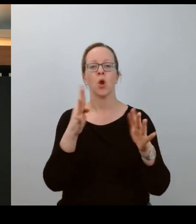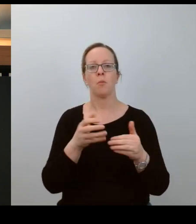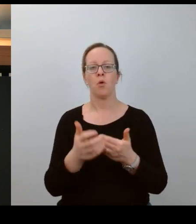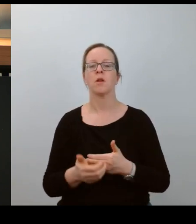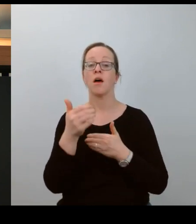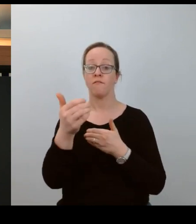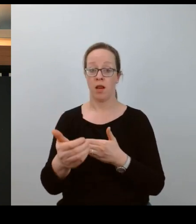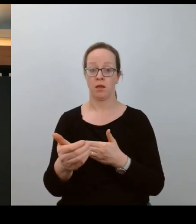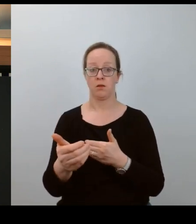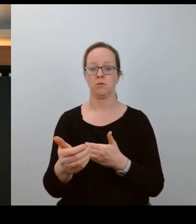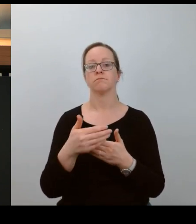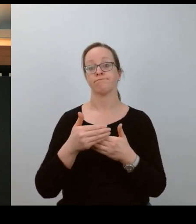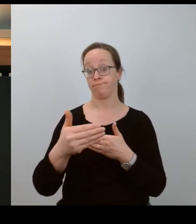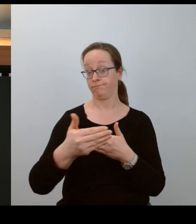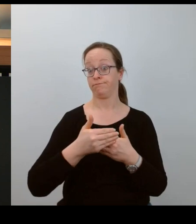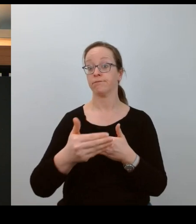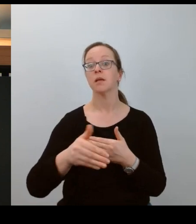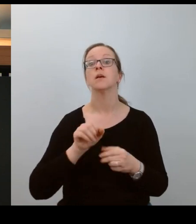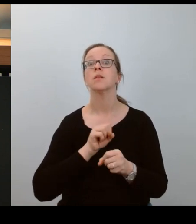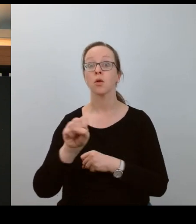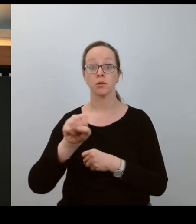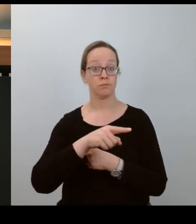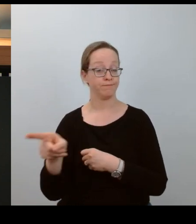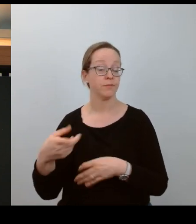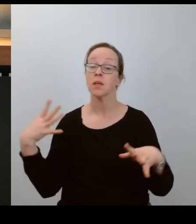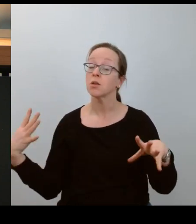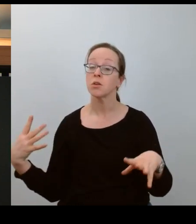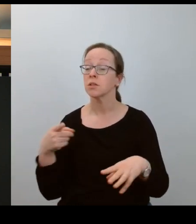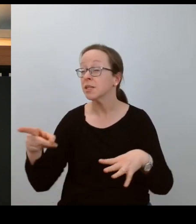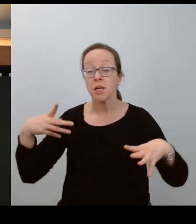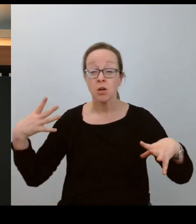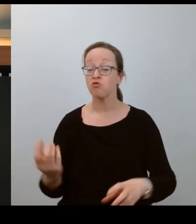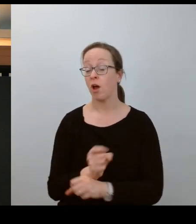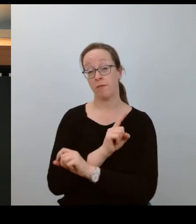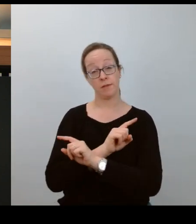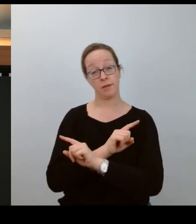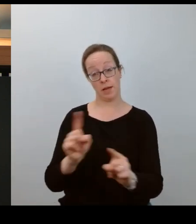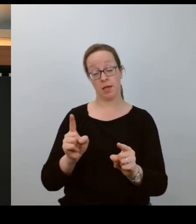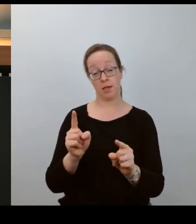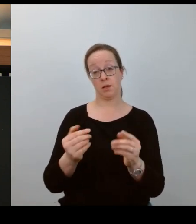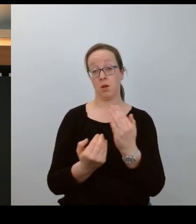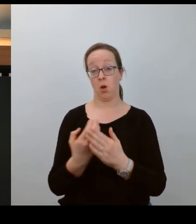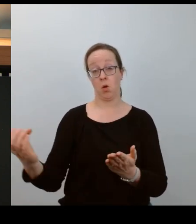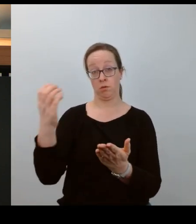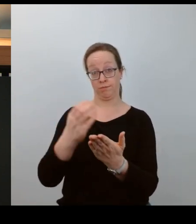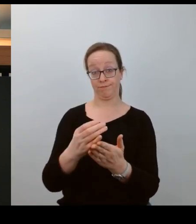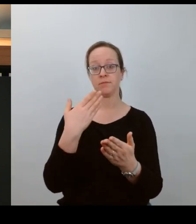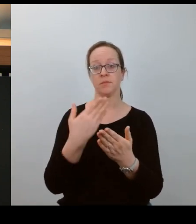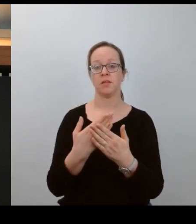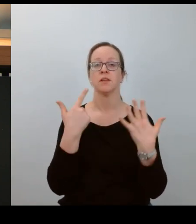für die Senatsparteien. Darauf hin hat der Stellvertreter, Herr Volker Brandts, über die